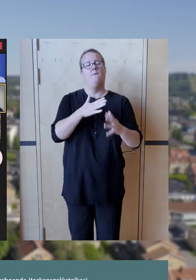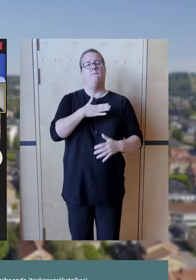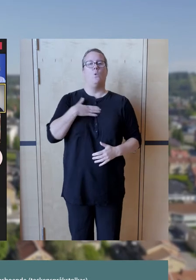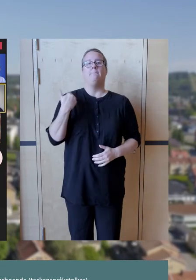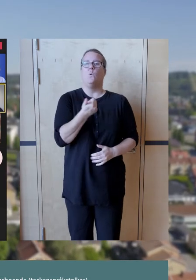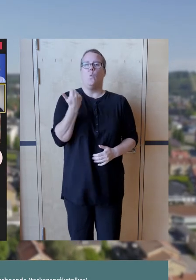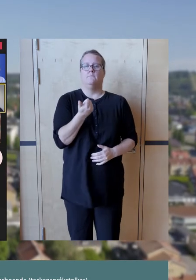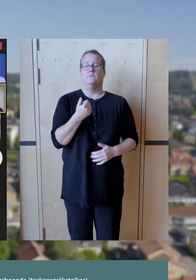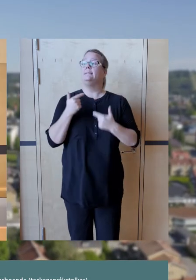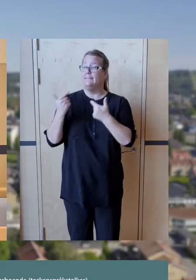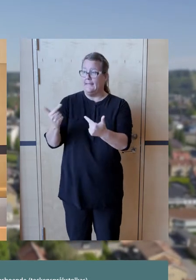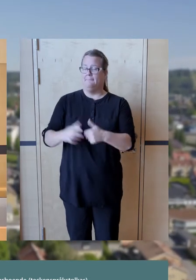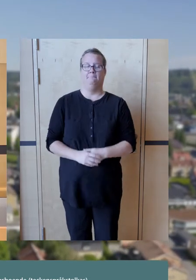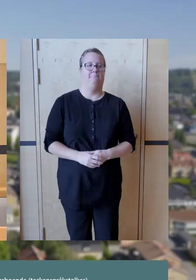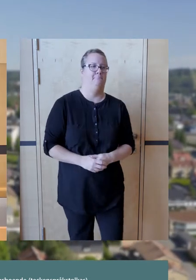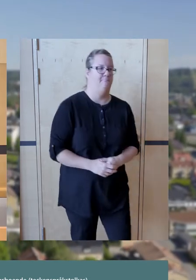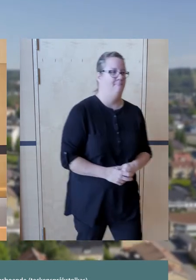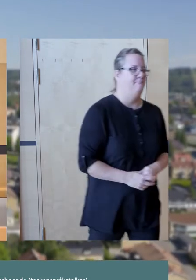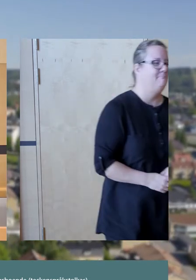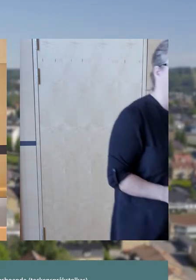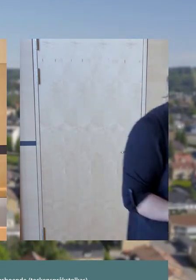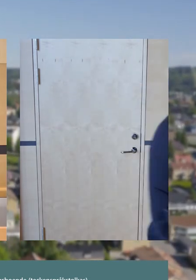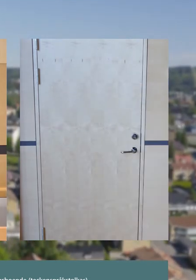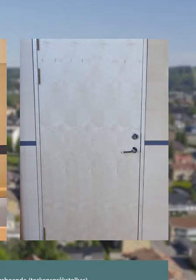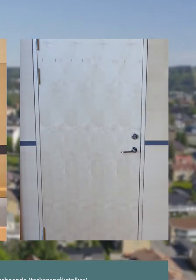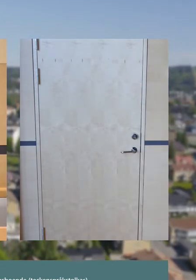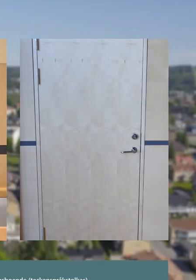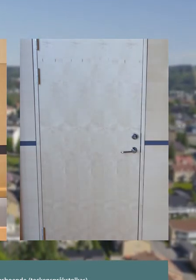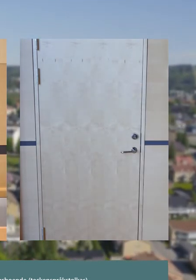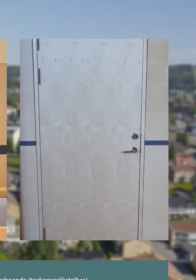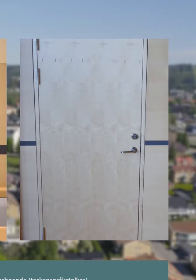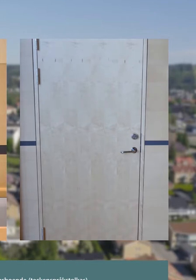Tack ska du ha det roligt i hans brettschneider Miljöpartiets gruppledare efter Magnus Nilsson Varsågod